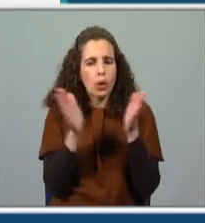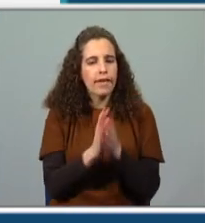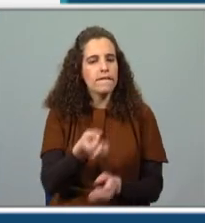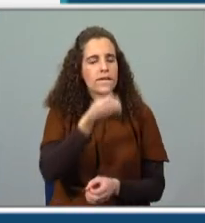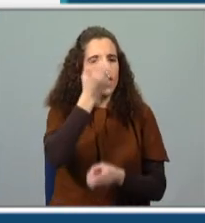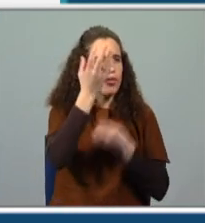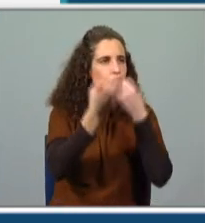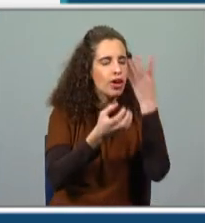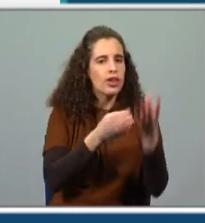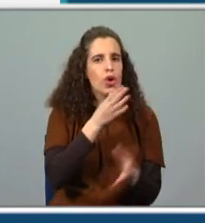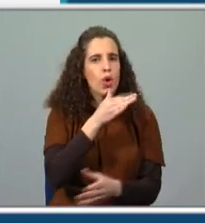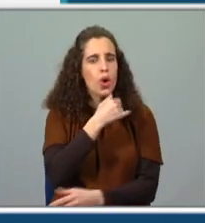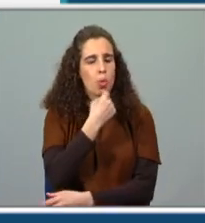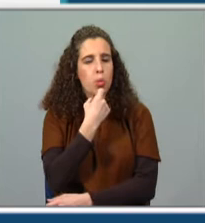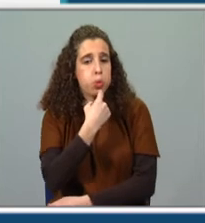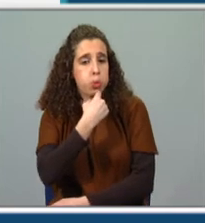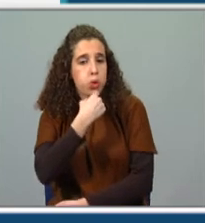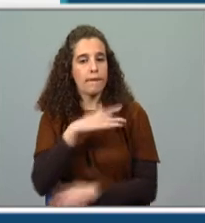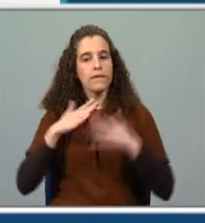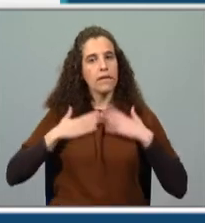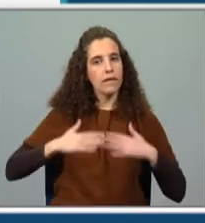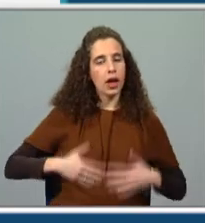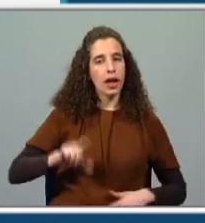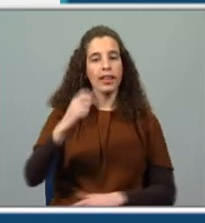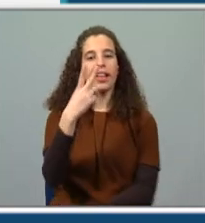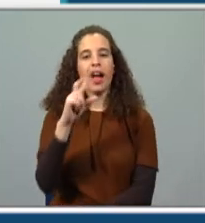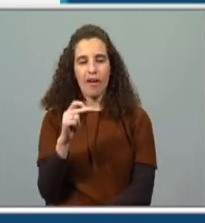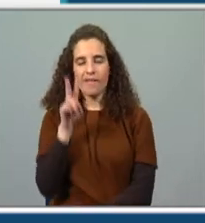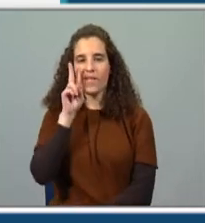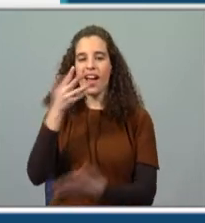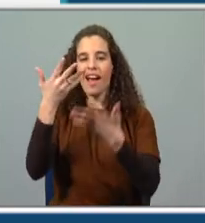muitas cores o vestido de Laura vamos ver agora sem 很多顏色勞拉的裙子讓我們現在看看